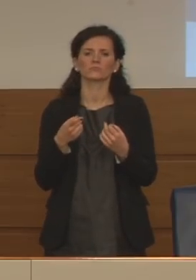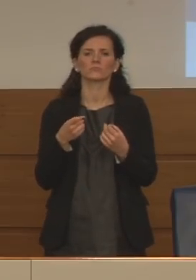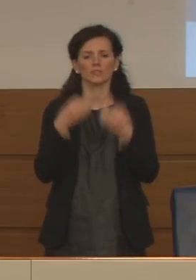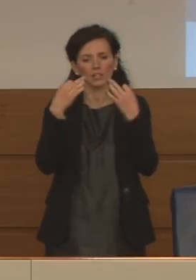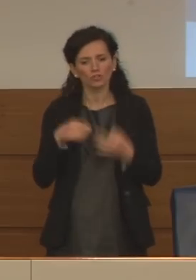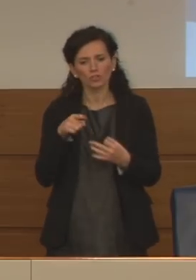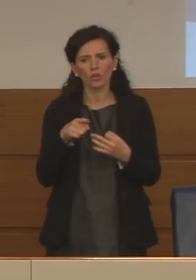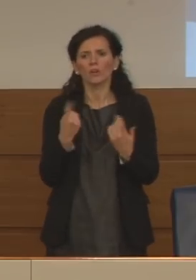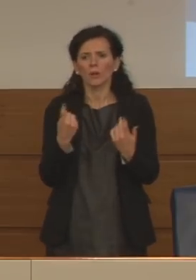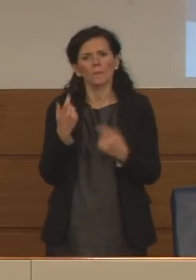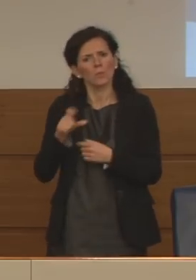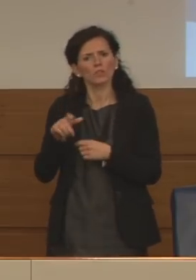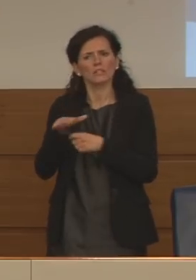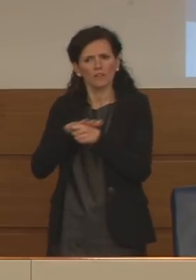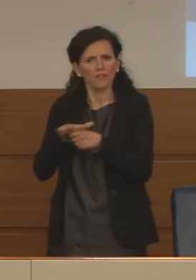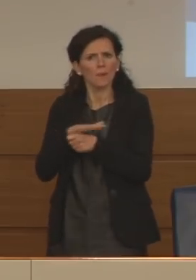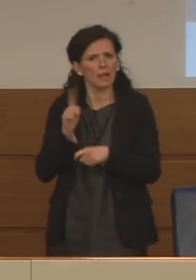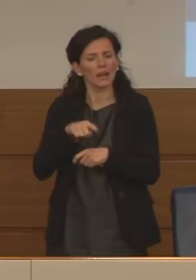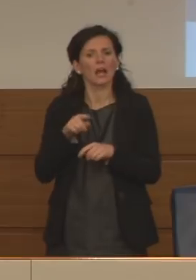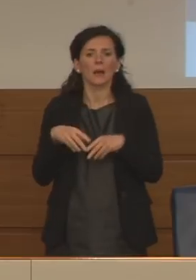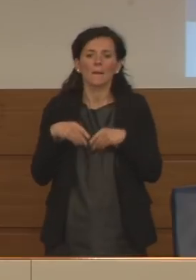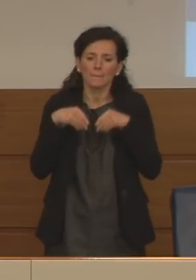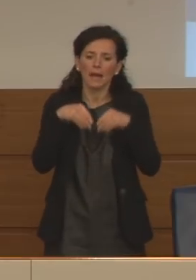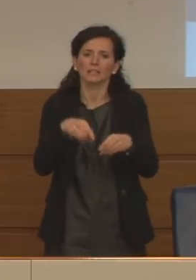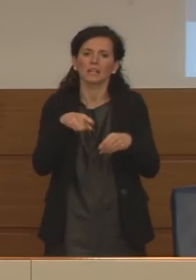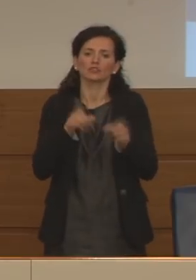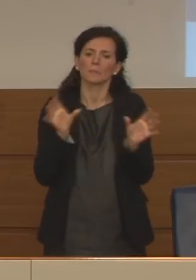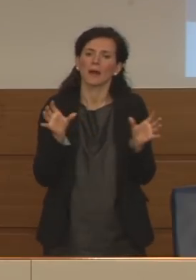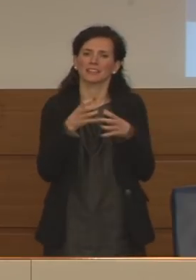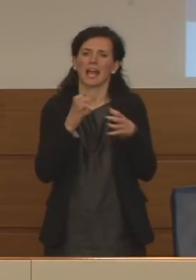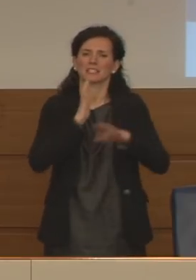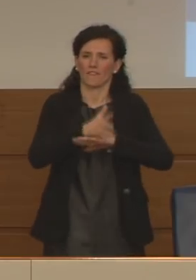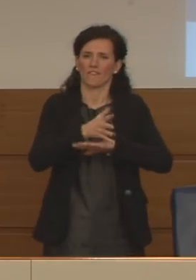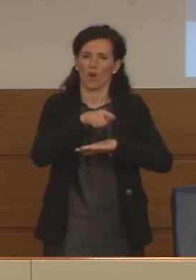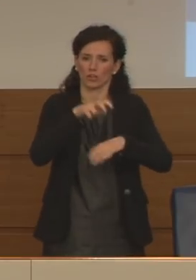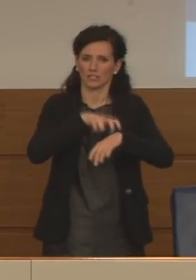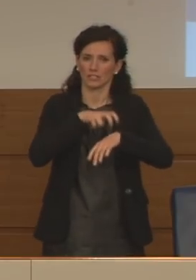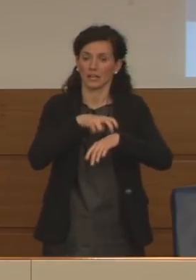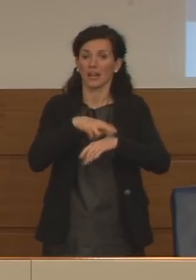aderire alla task force che il Capo della Protezione Civile Borrelli